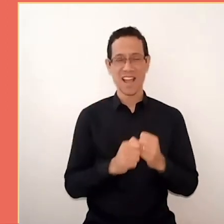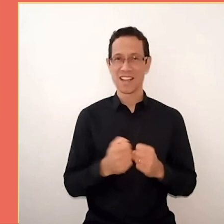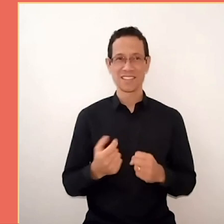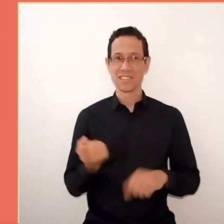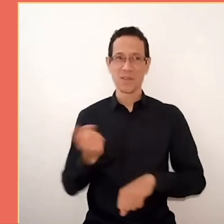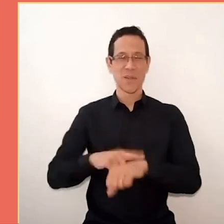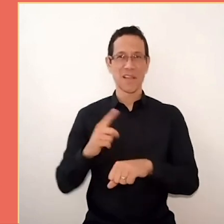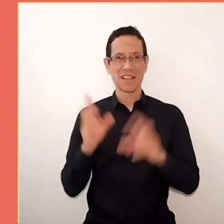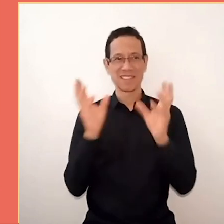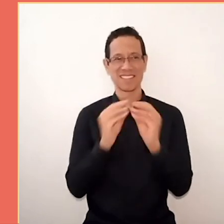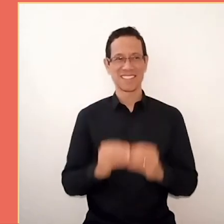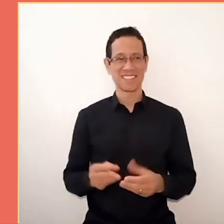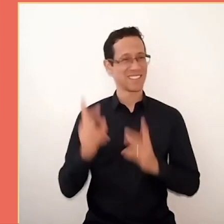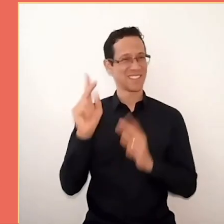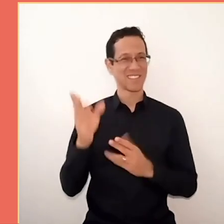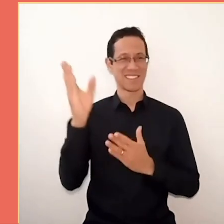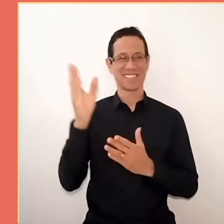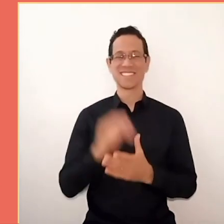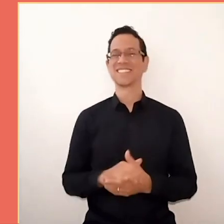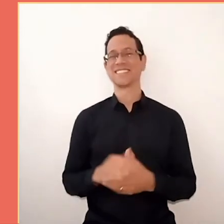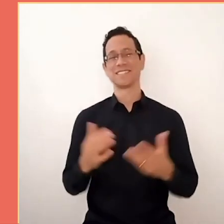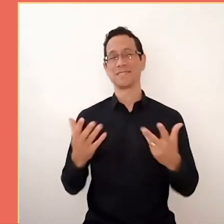E é o que você faz, em última análise é isso mesmo.